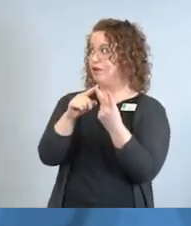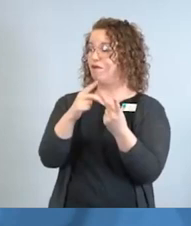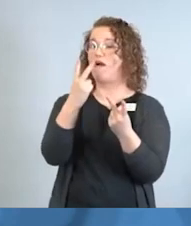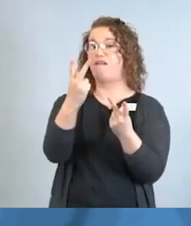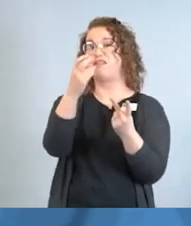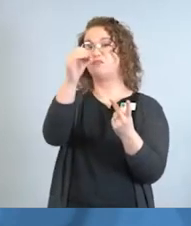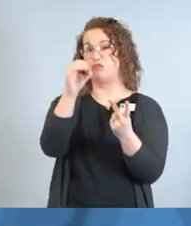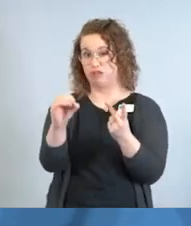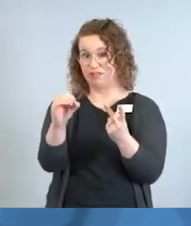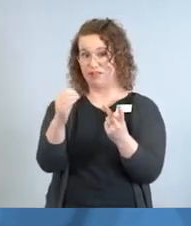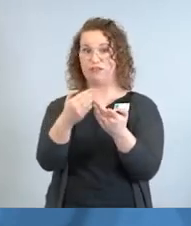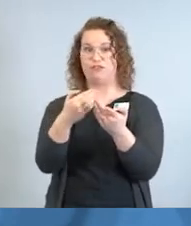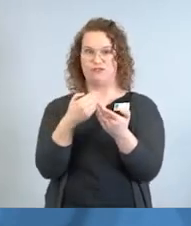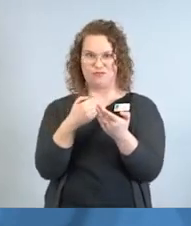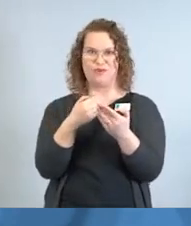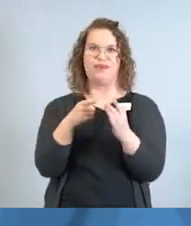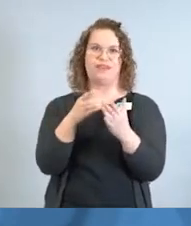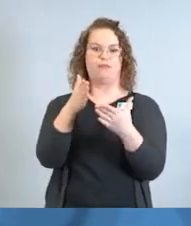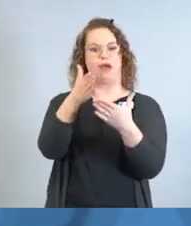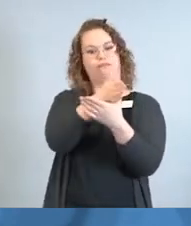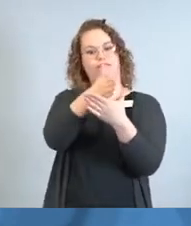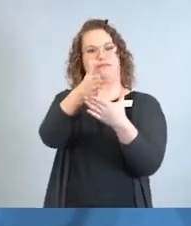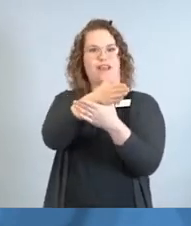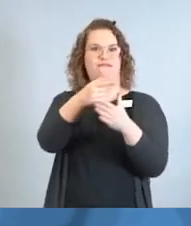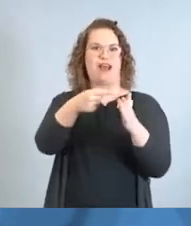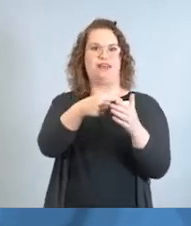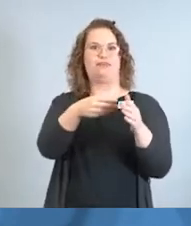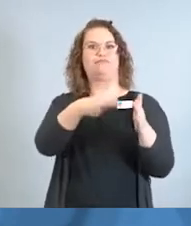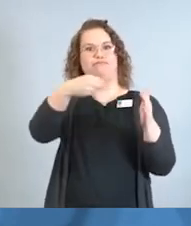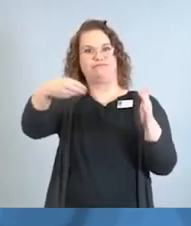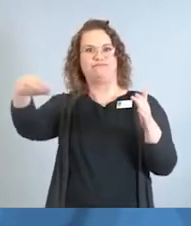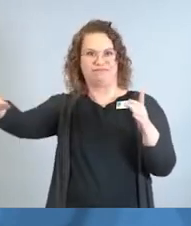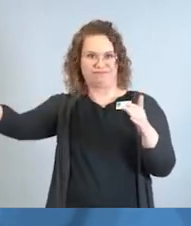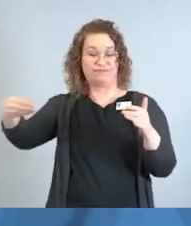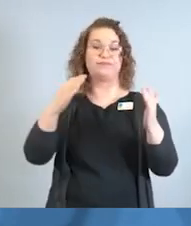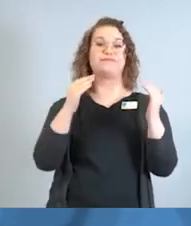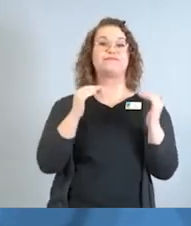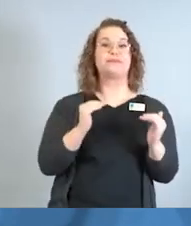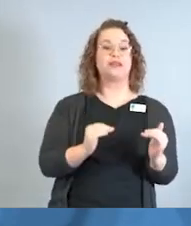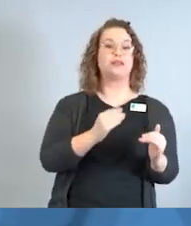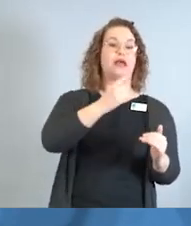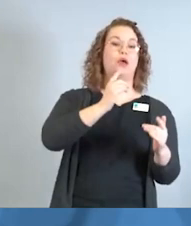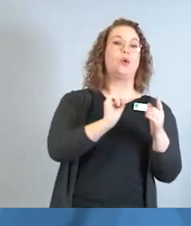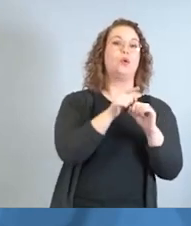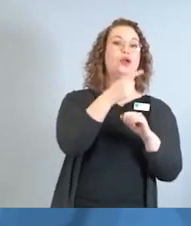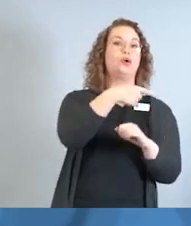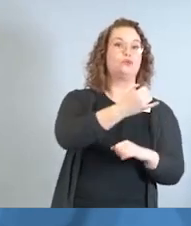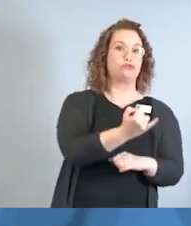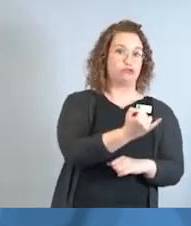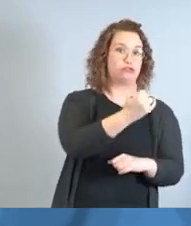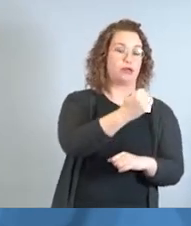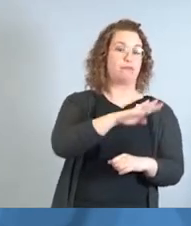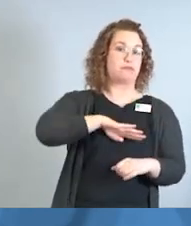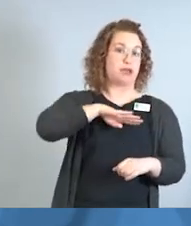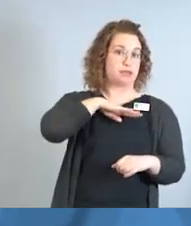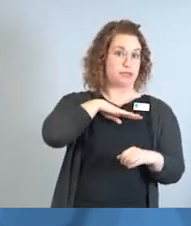16 vuotta täyttäneistä eli niistä, jotka voidaan tällä hetkellä rokottaa, ensimmäisen annoksen on saanut 26 %.